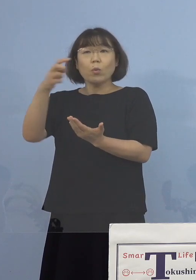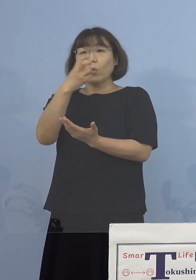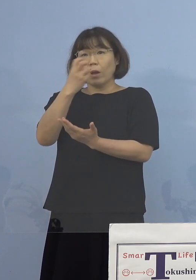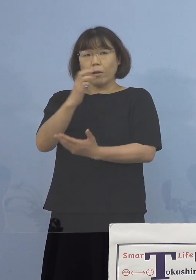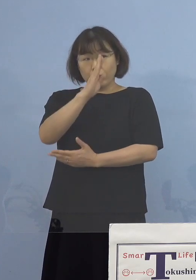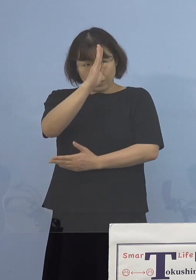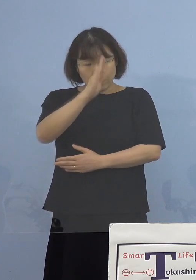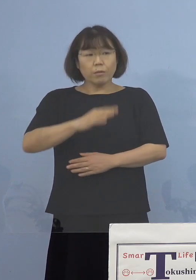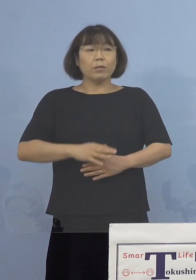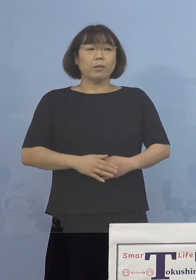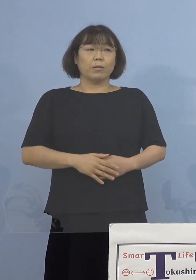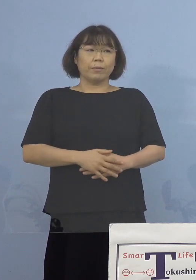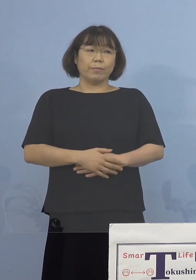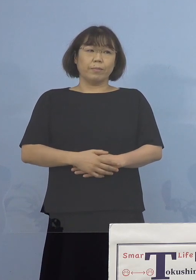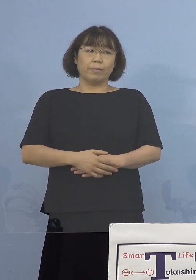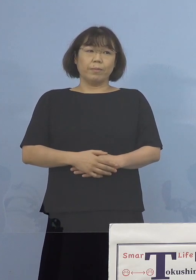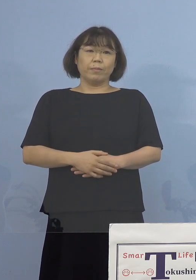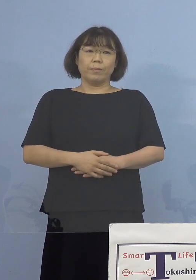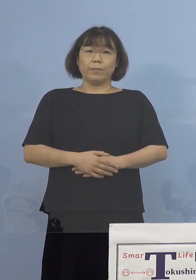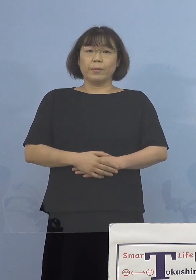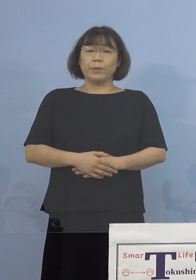（徳島新聞社） わかりました